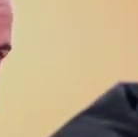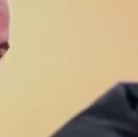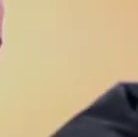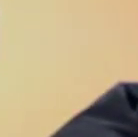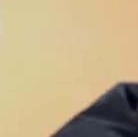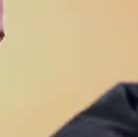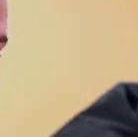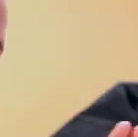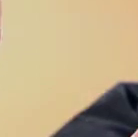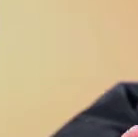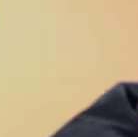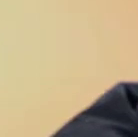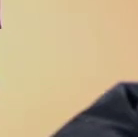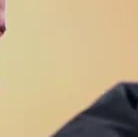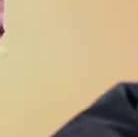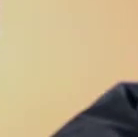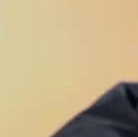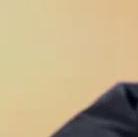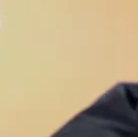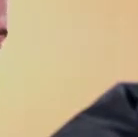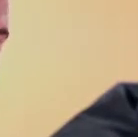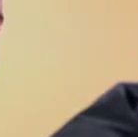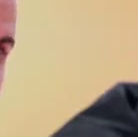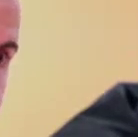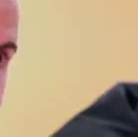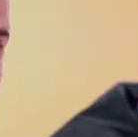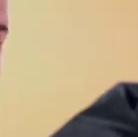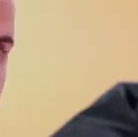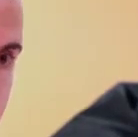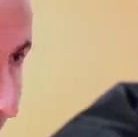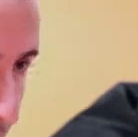Francisco Camps, sin tener escapatoria. Y de hecho, cuando Camps dimite, su discurso memorable